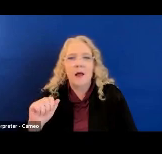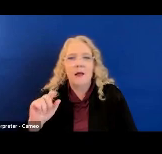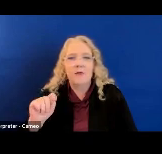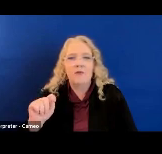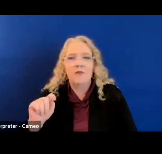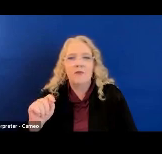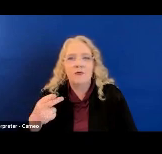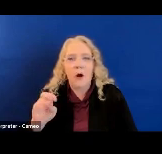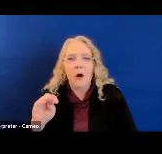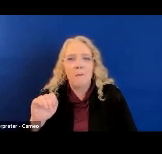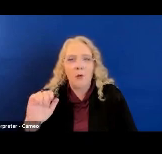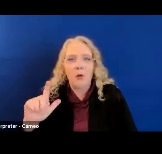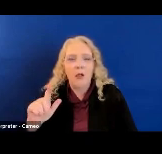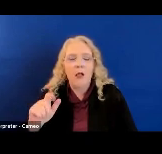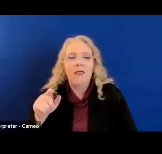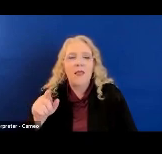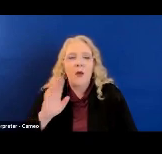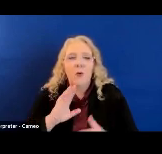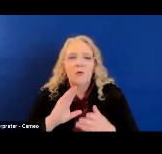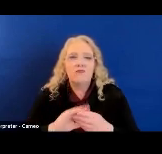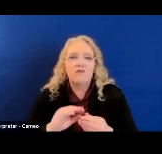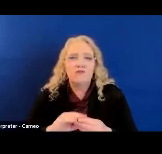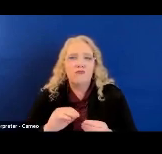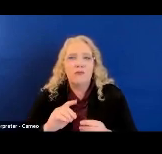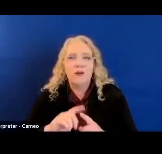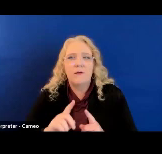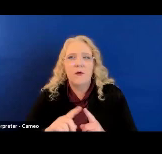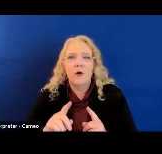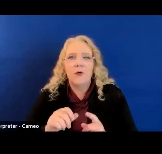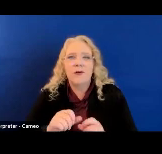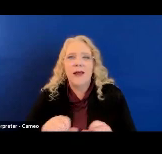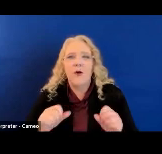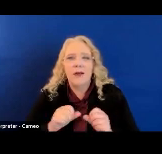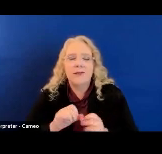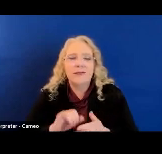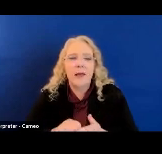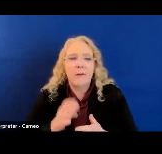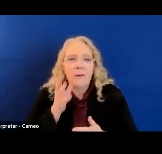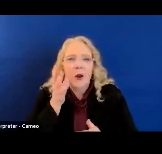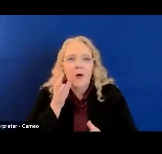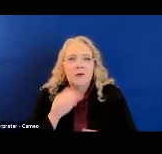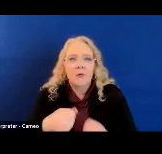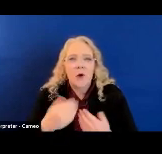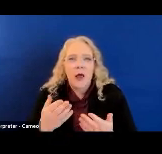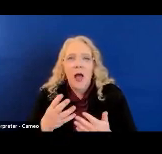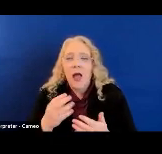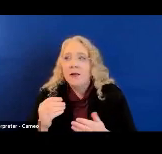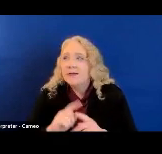algunas áreas que los padres plantean con frecuencia y algunas estrategias que los LEA y los padres podrían